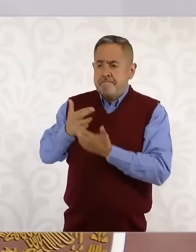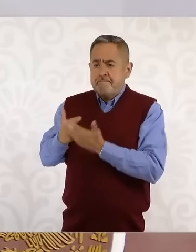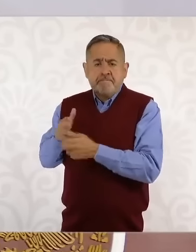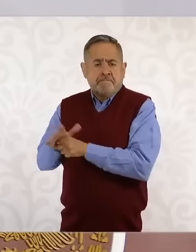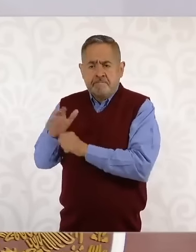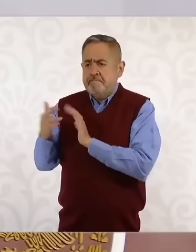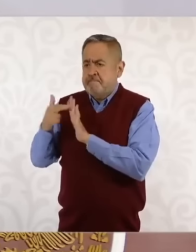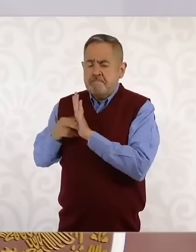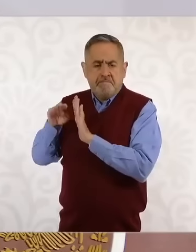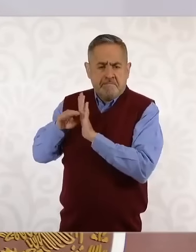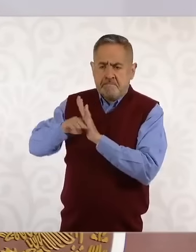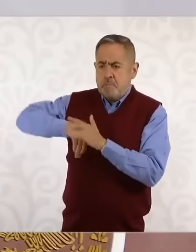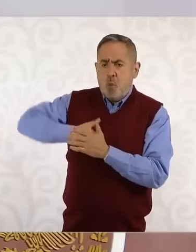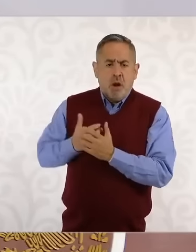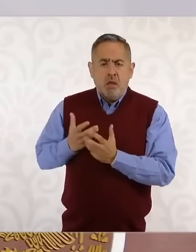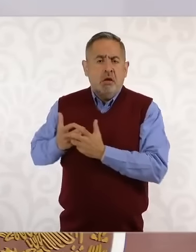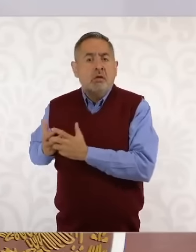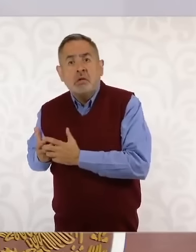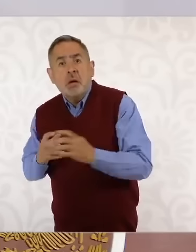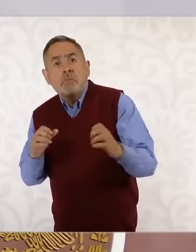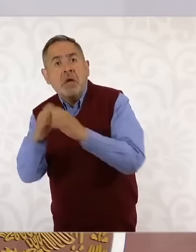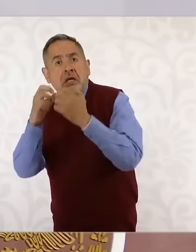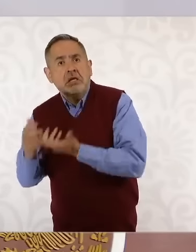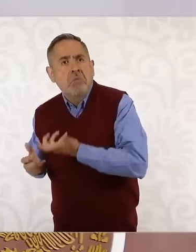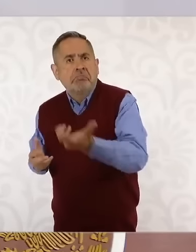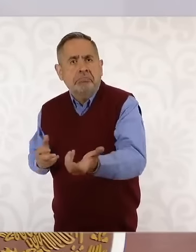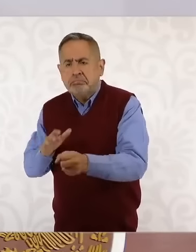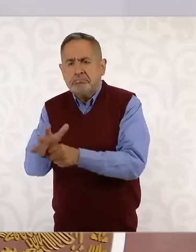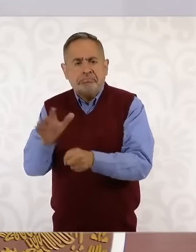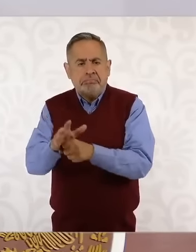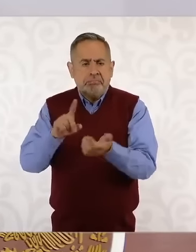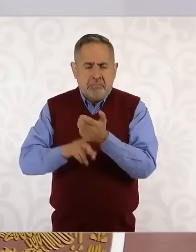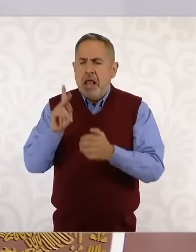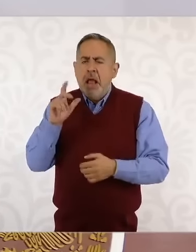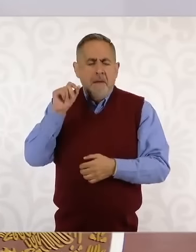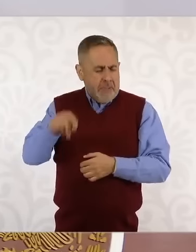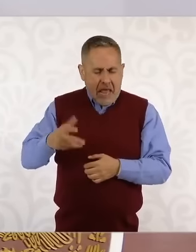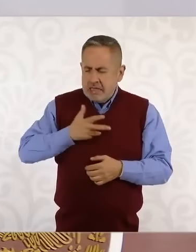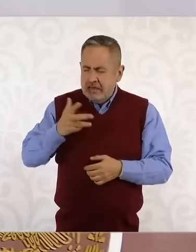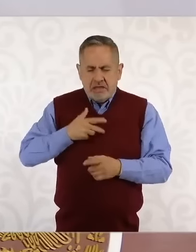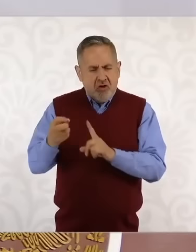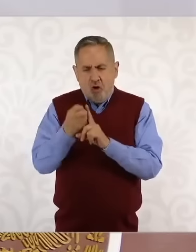establecidos para poder atenderlas. tenemos nosotros estratégicamente eh seleccionados